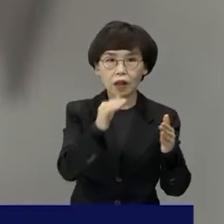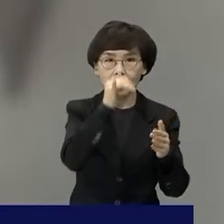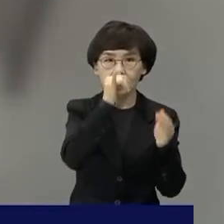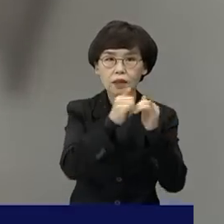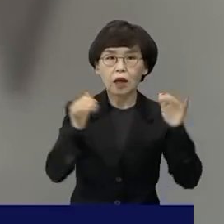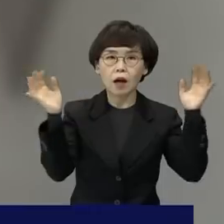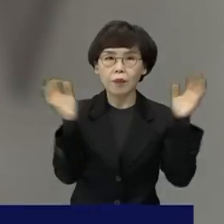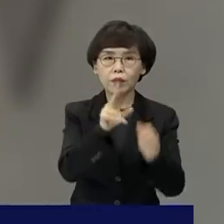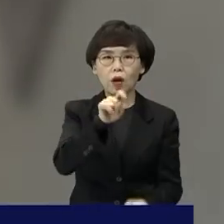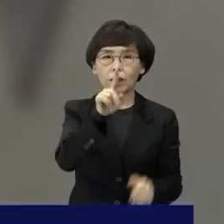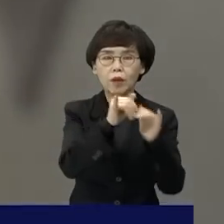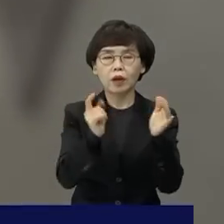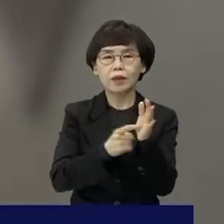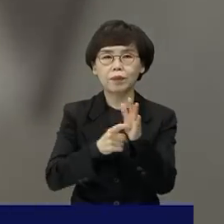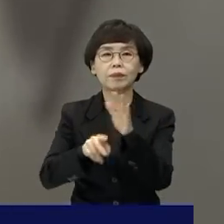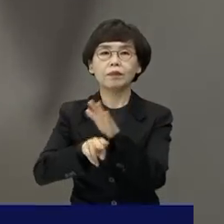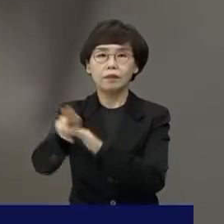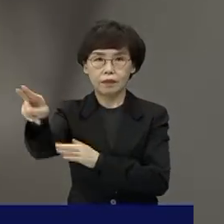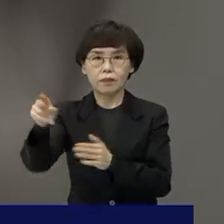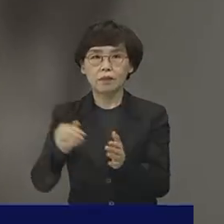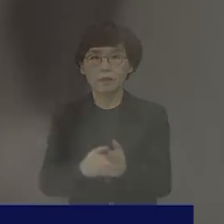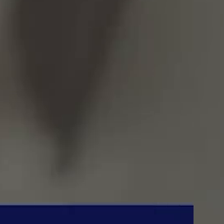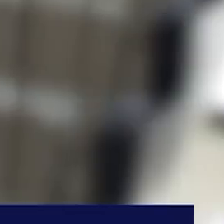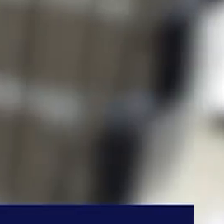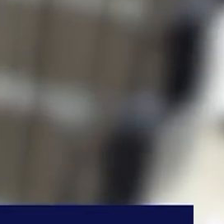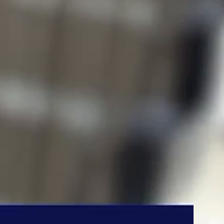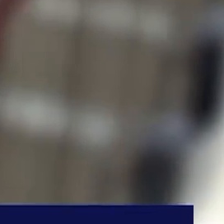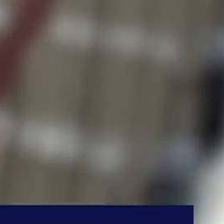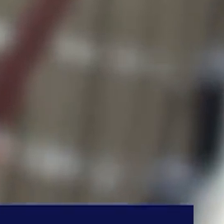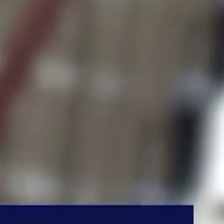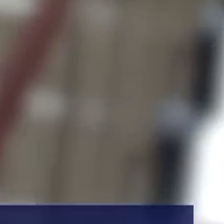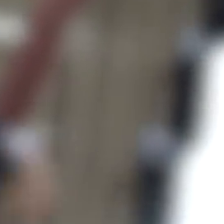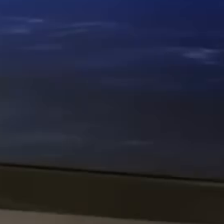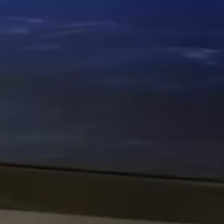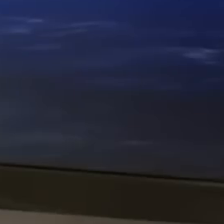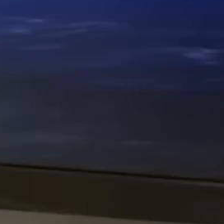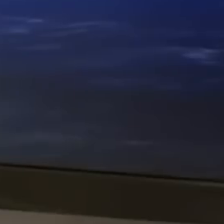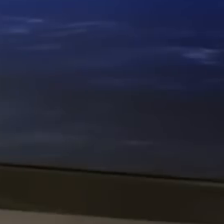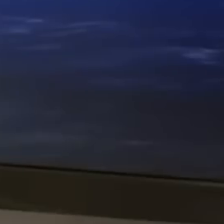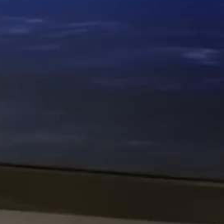대피했습니다. 지금까지 간추린 소식이었습니다.